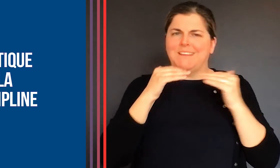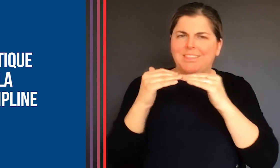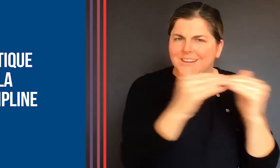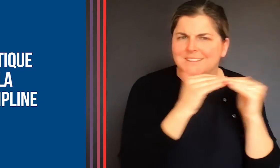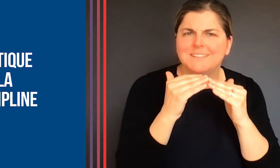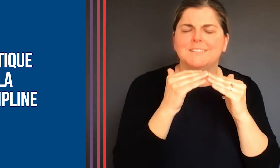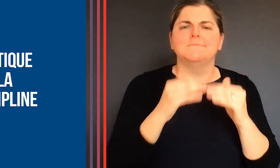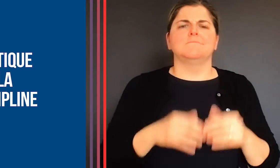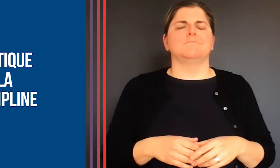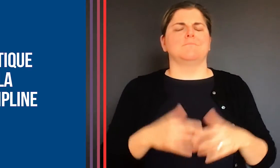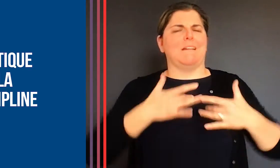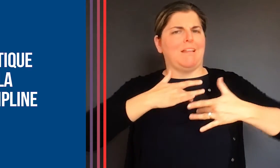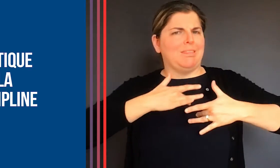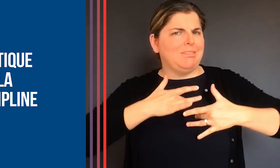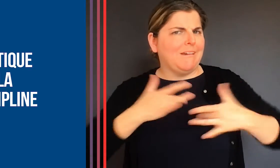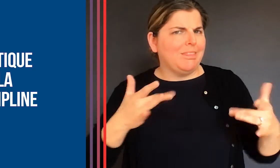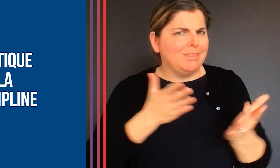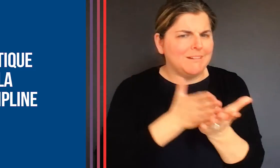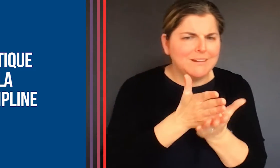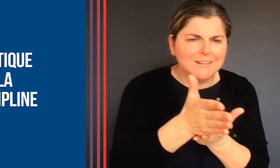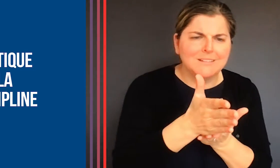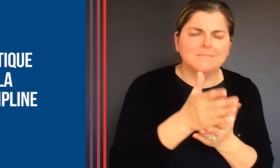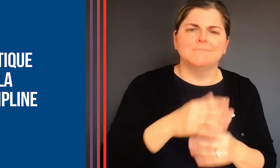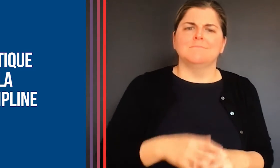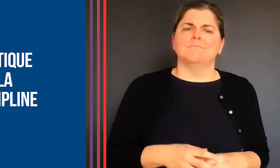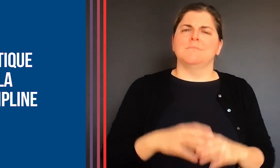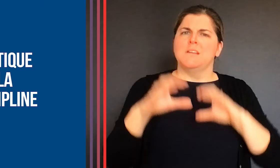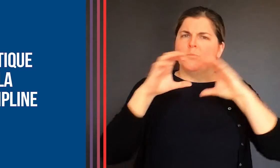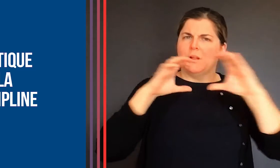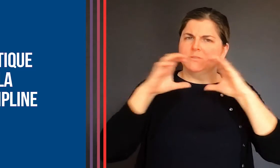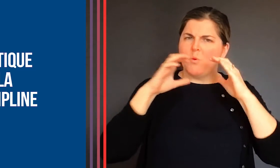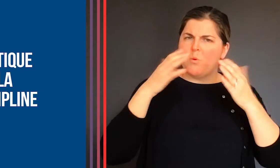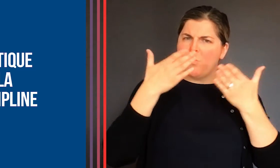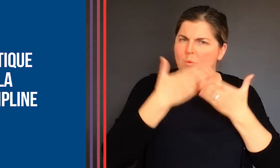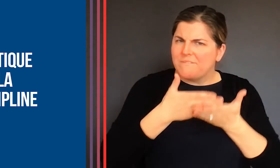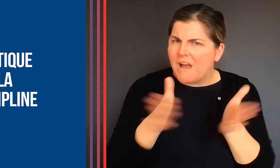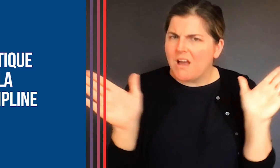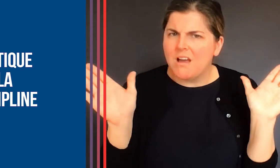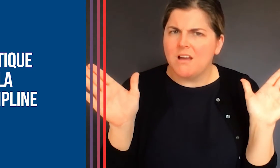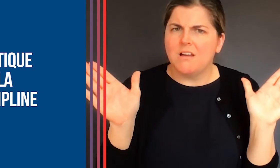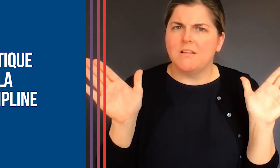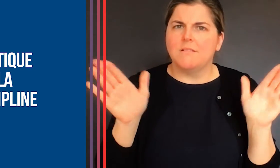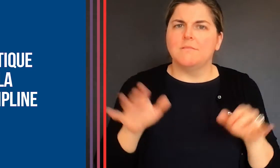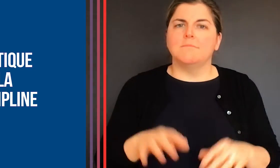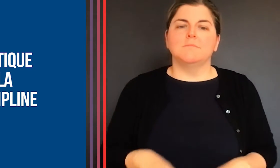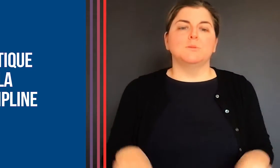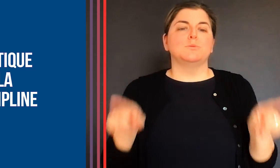d’équité, d’intégrité, de communication ouverte